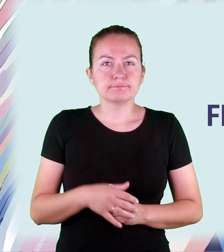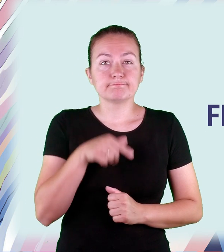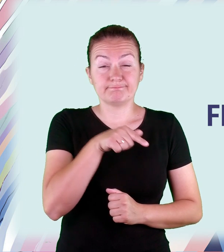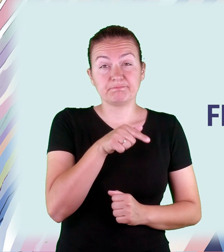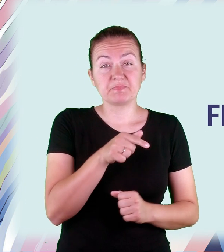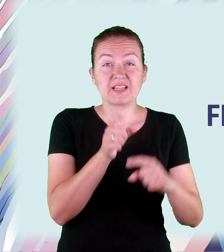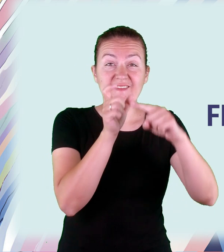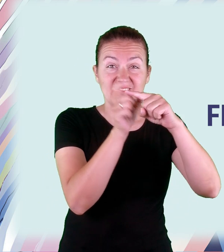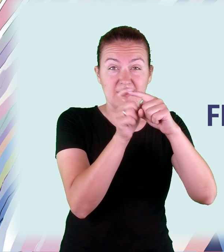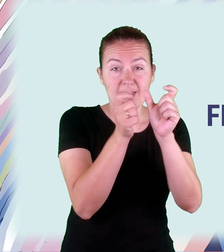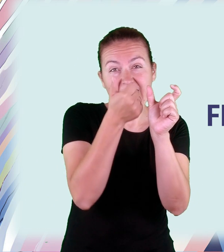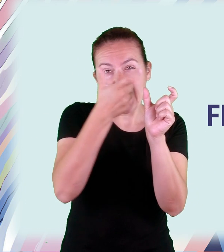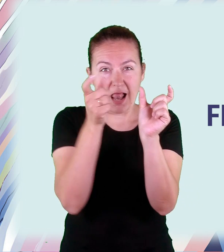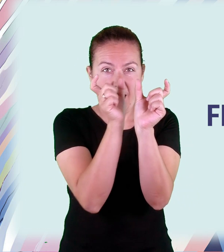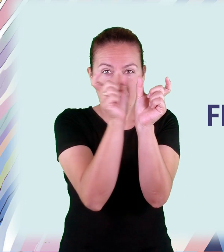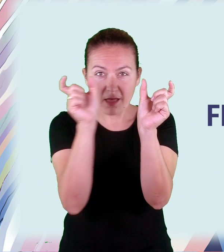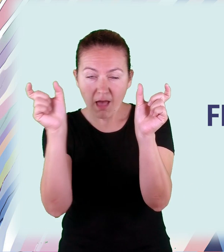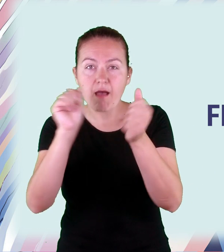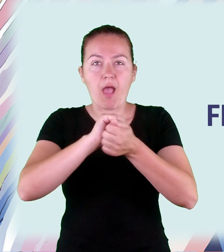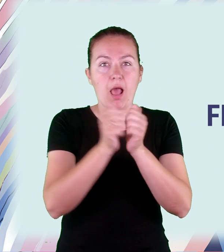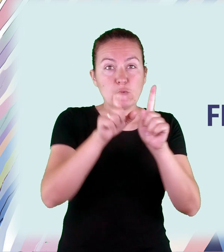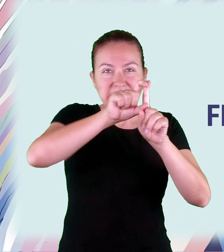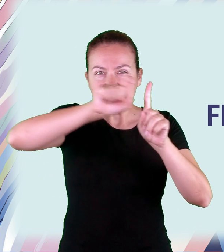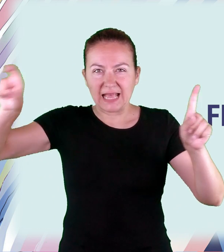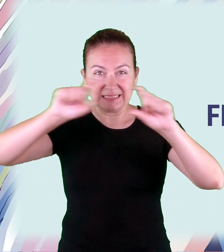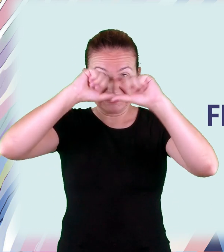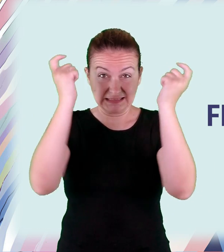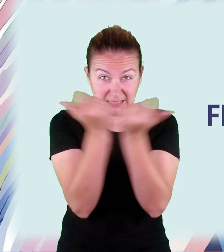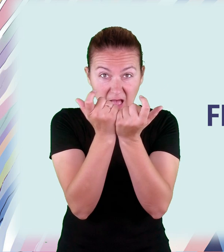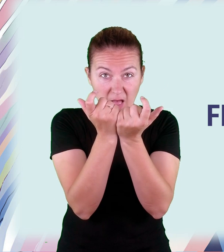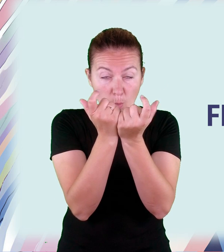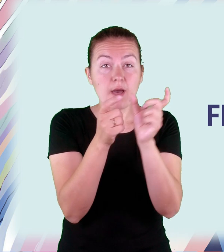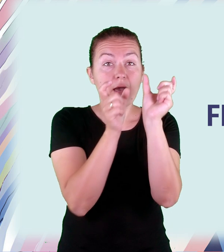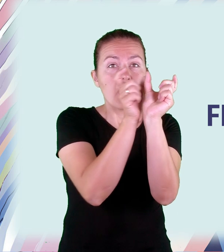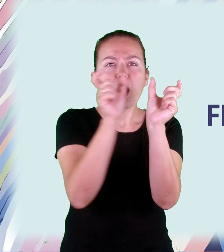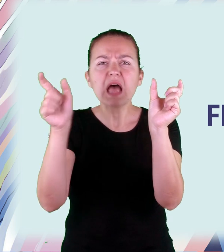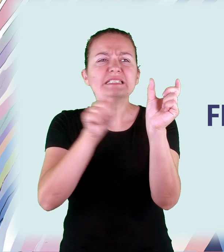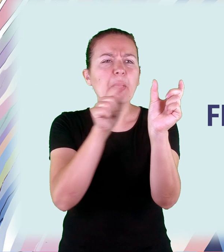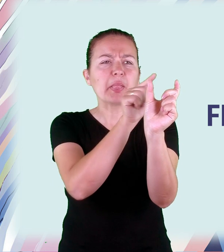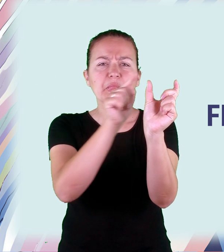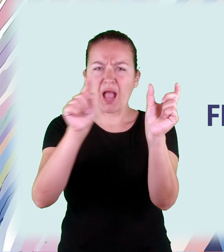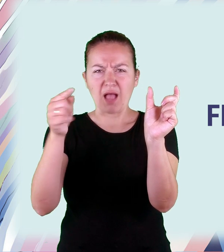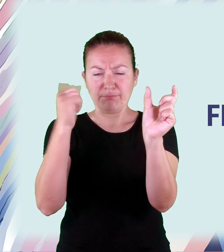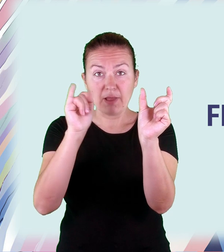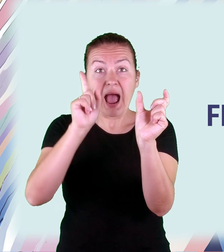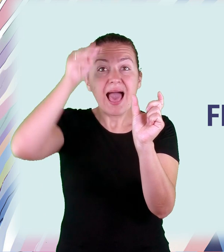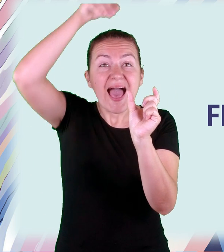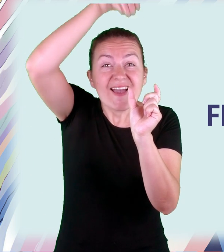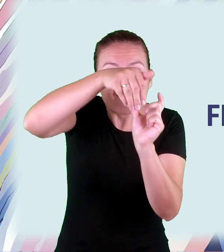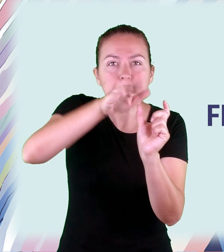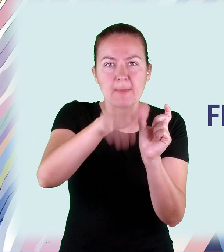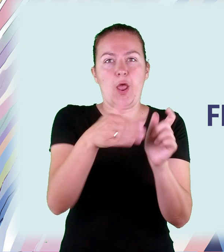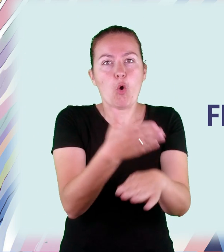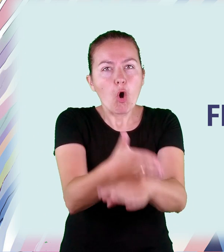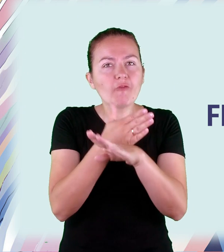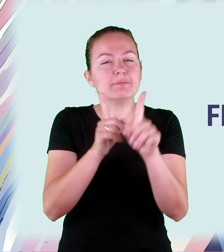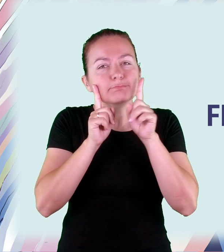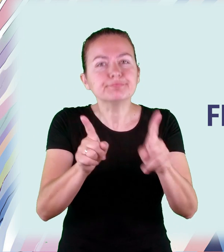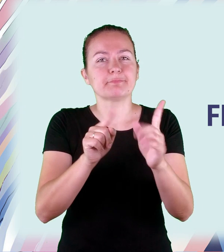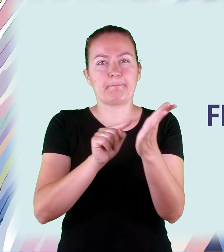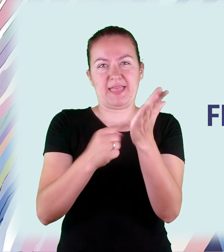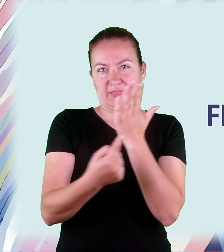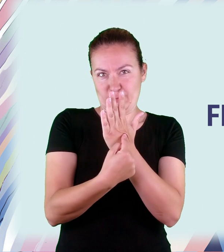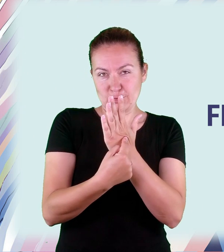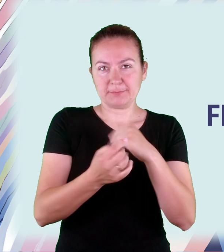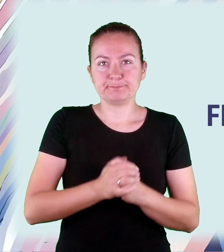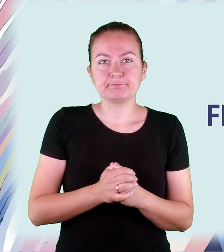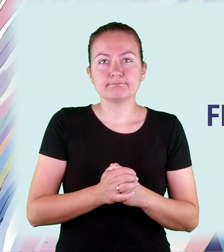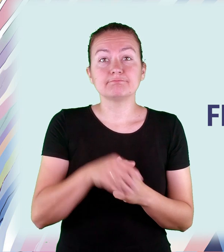Frazeologizmy to kilka wyrazów lub całe zdania, w których dosłowne znaczenie jest inne niż ich prawdziwe, metaforyczne znaczenie.